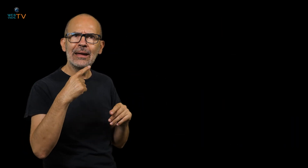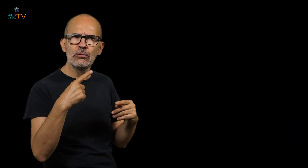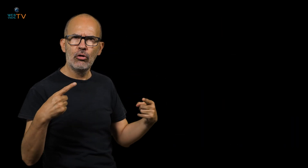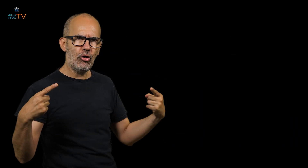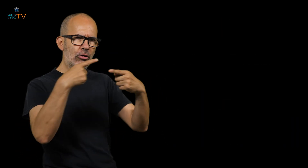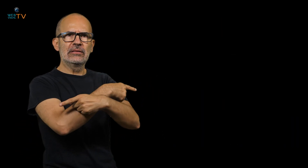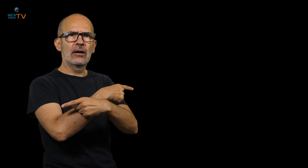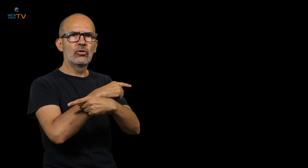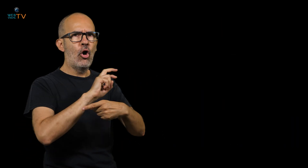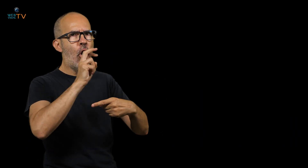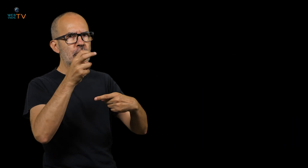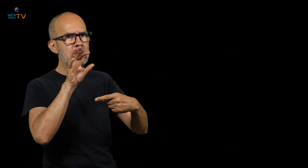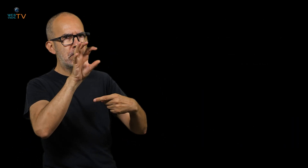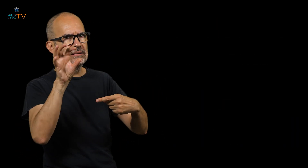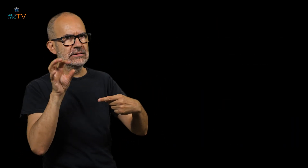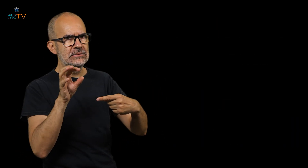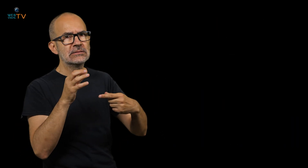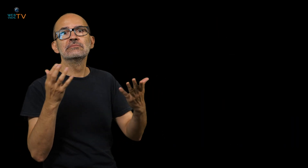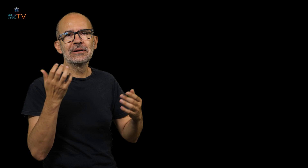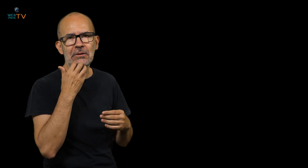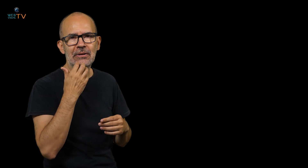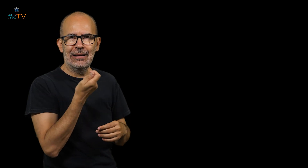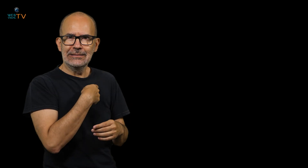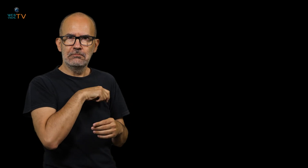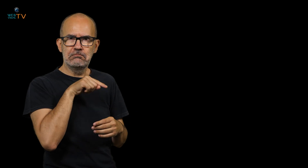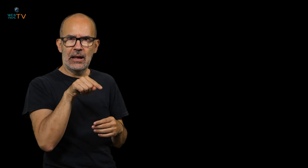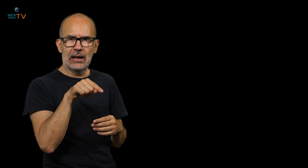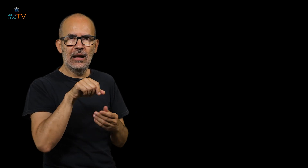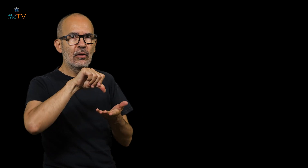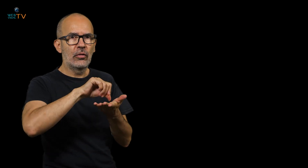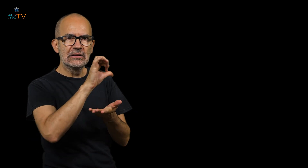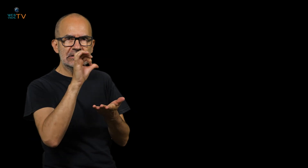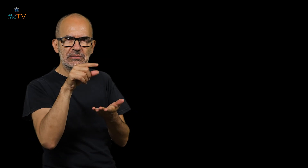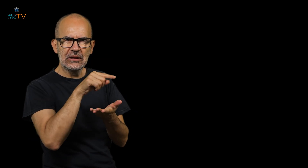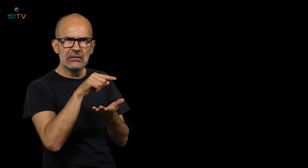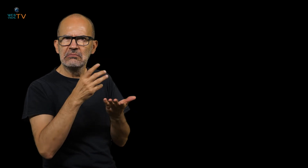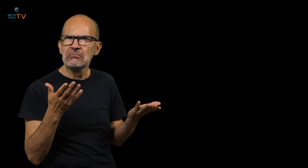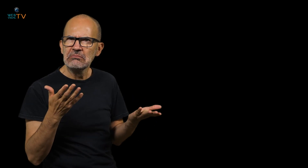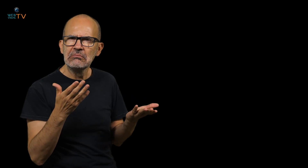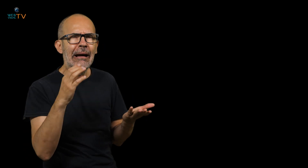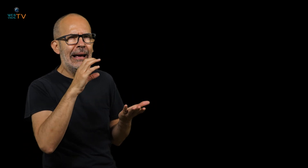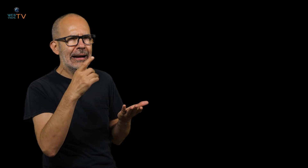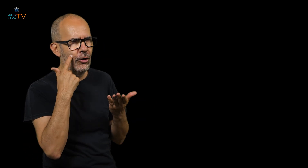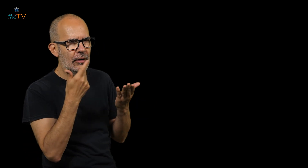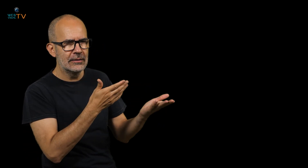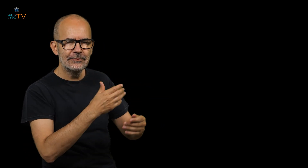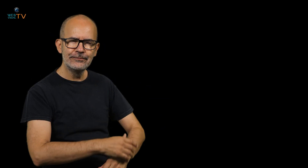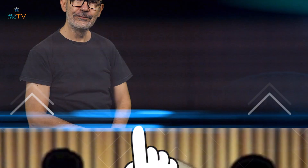Todo lo contrario de lo que sucede en otros países, como en España. Vamos a ver el caso de San Sebastián, Carlota nos cuenta más.